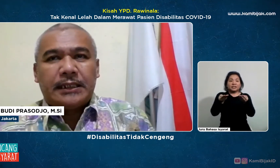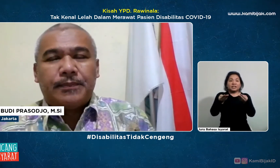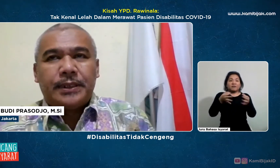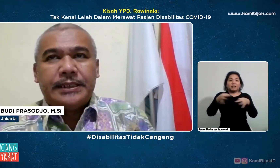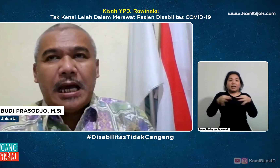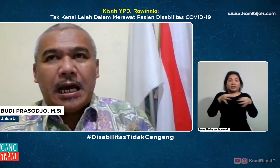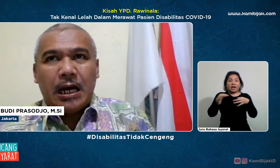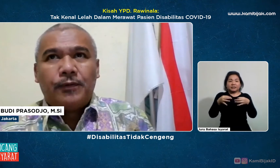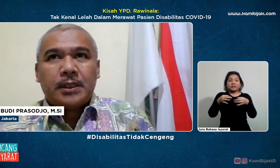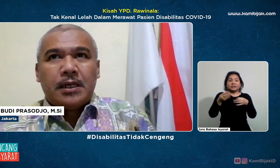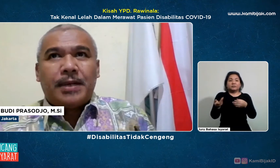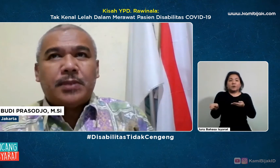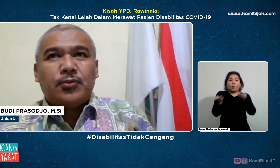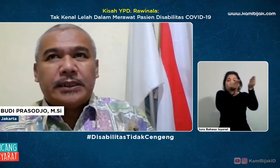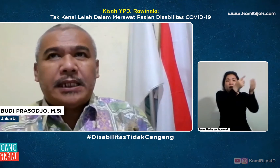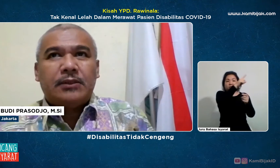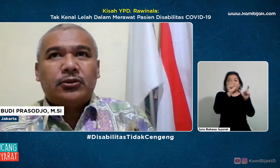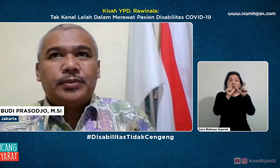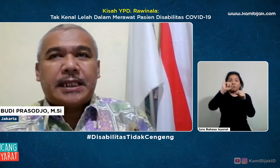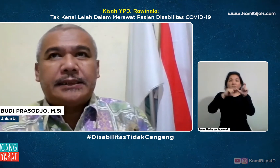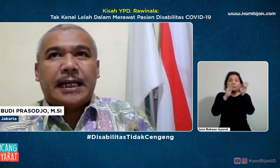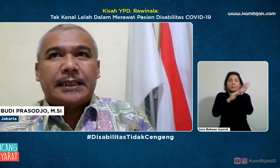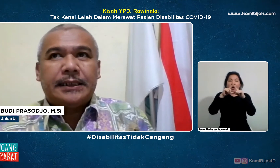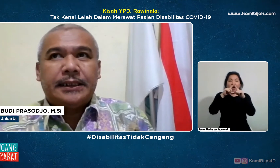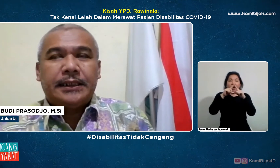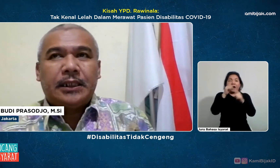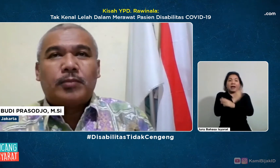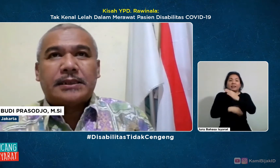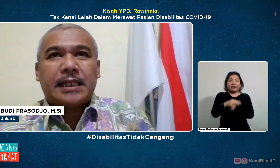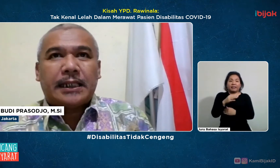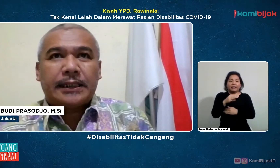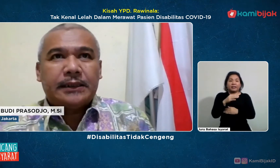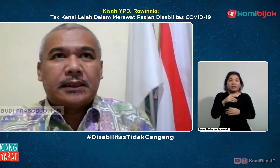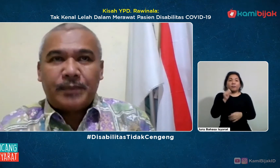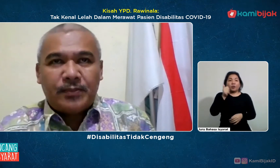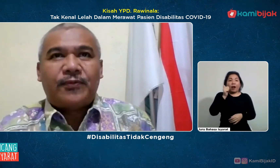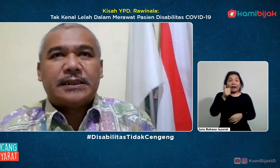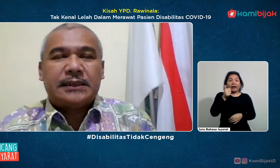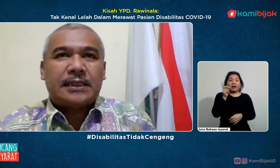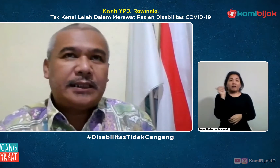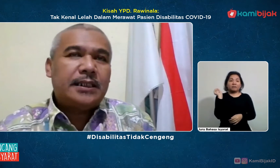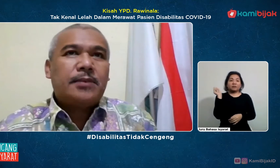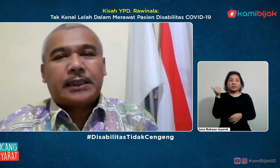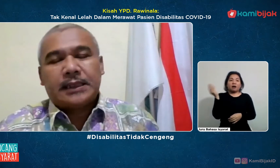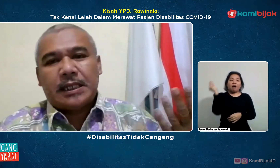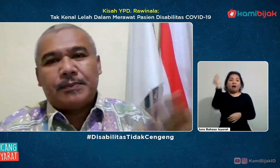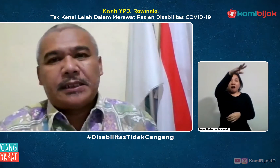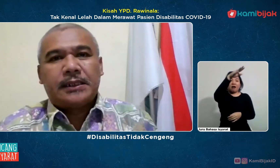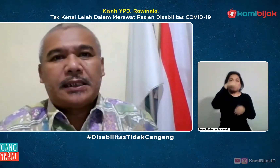Kebetulan karena beliau masih memungkinkan untuk bisa ditangani di rumah sakit kita bekerja sama.